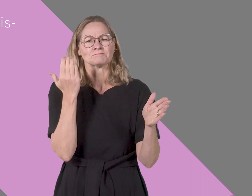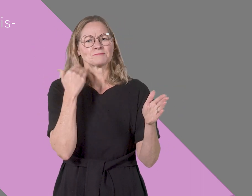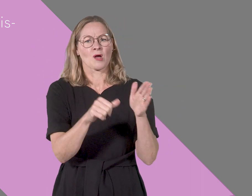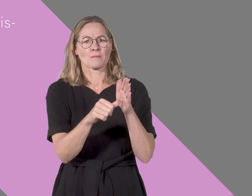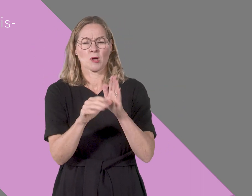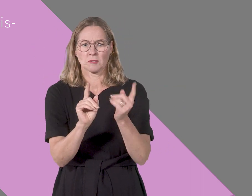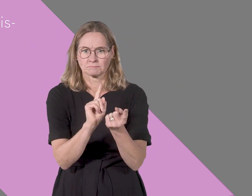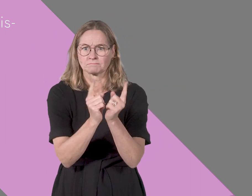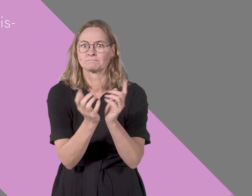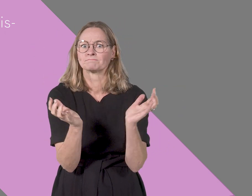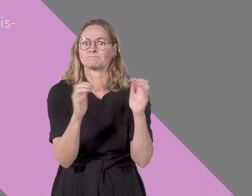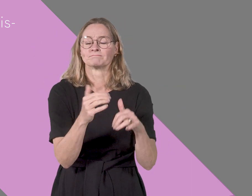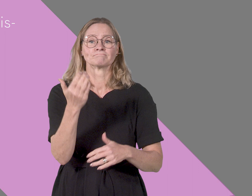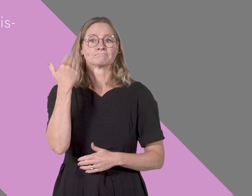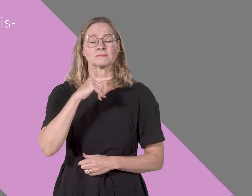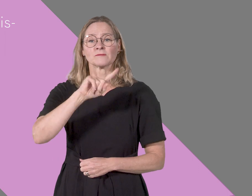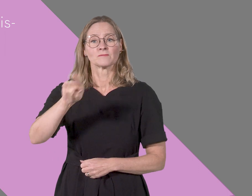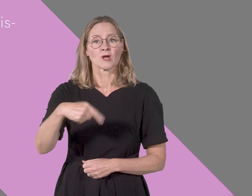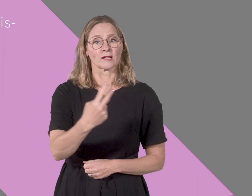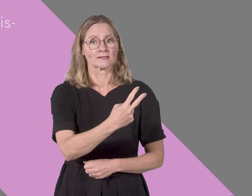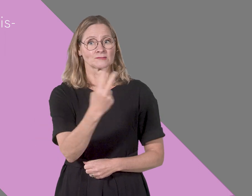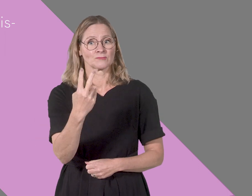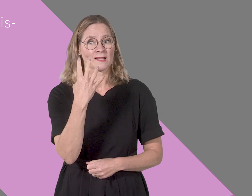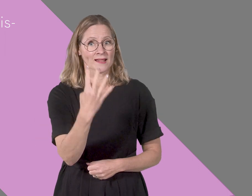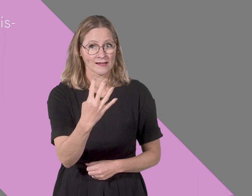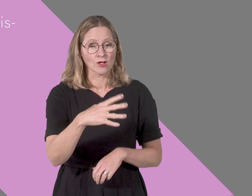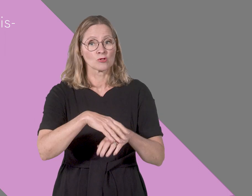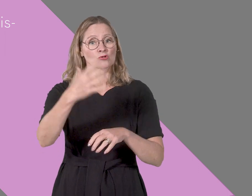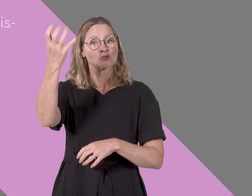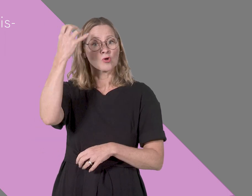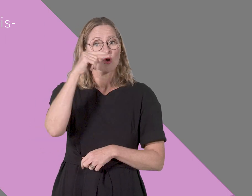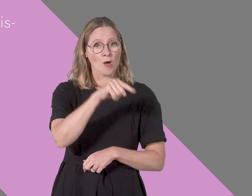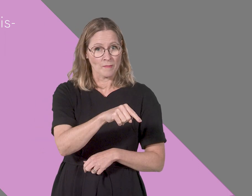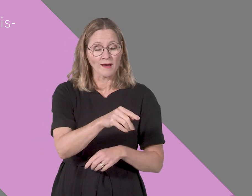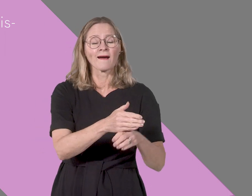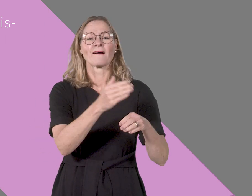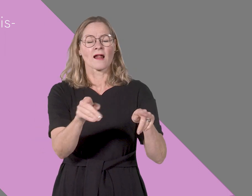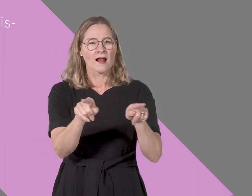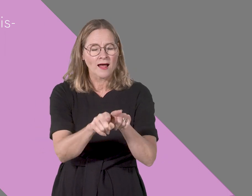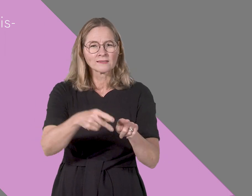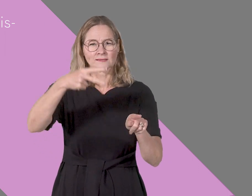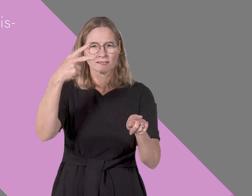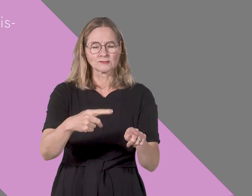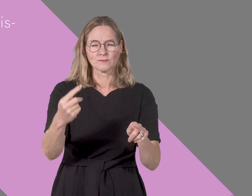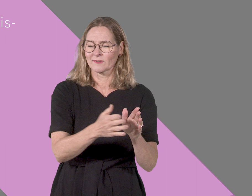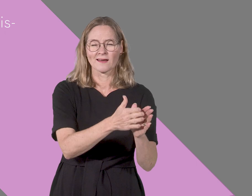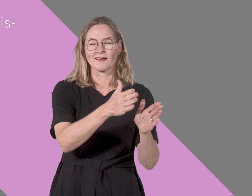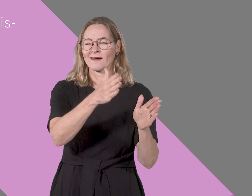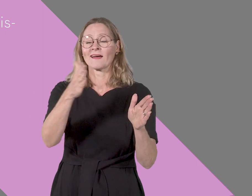Kyseessä oli myös ensimmäinen tapaaminen lähes 20 vuoteen, - sillä edellisen kerran koulun entiset oppilaat tapasivat toisensa -